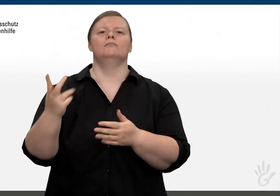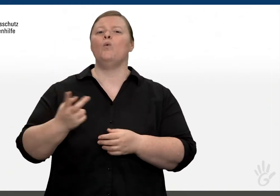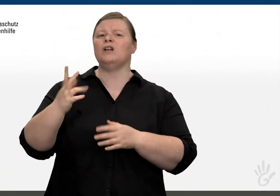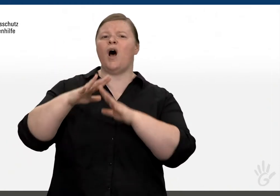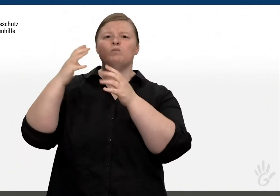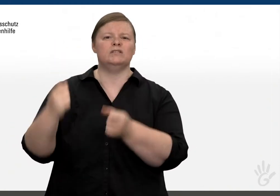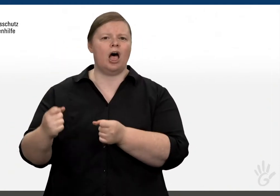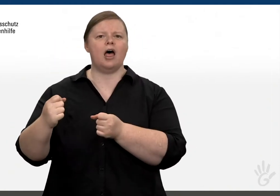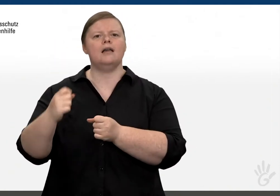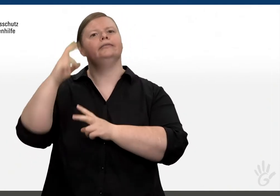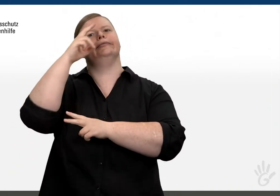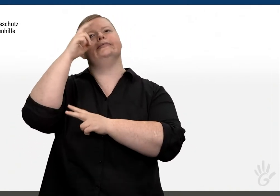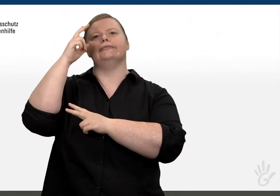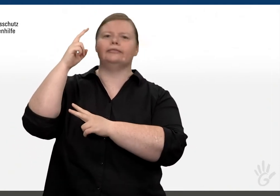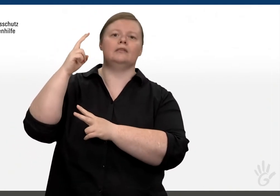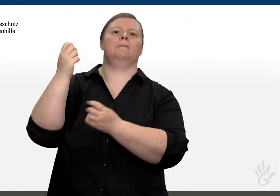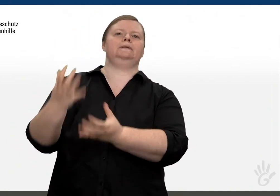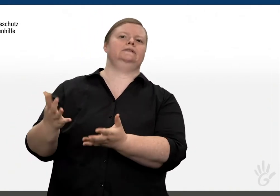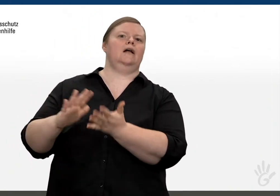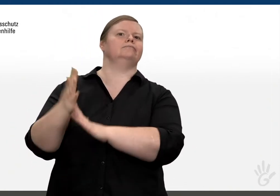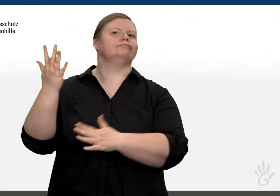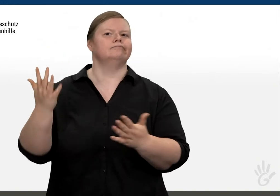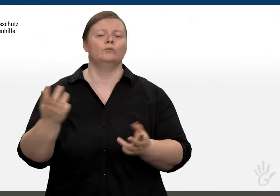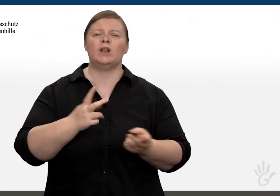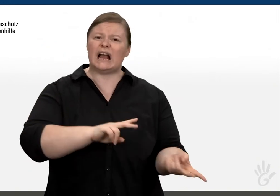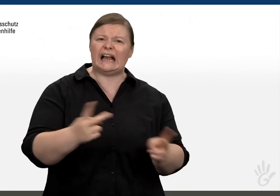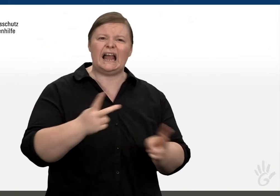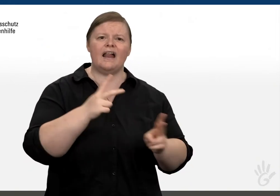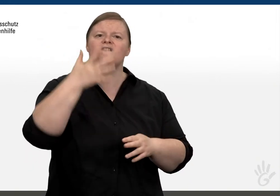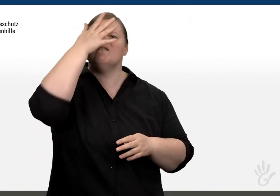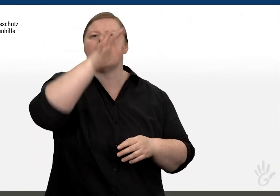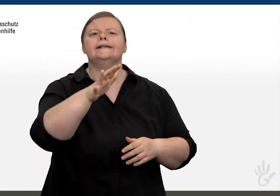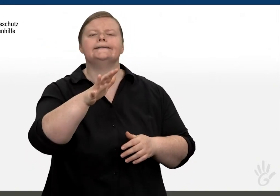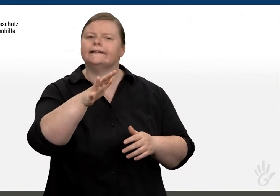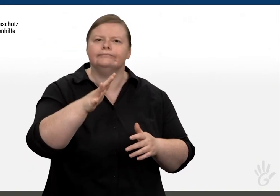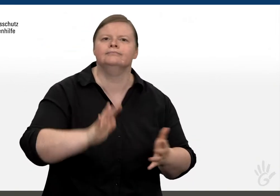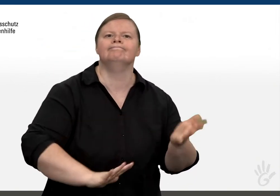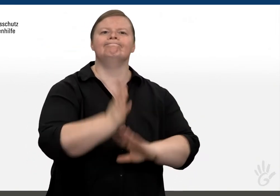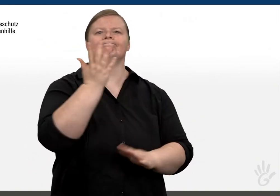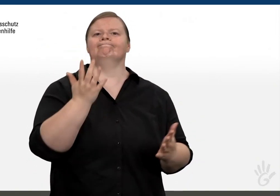Unachtsamkeit im Haushalt, Fahrlässigkeit beim Grillen